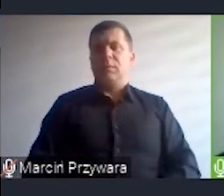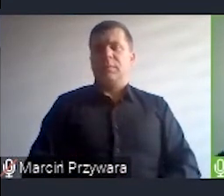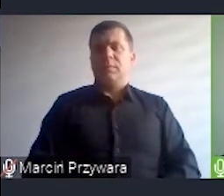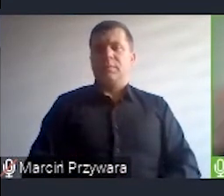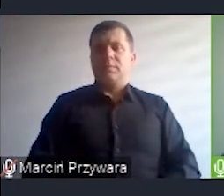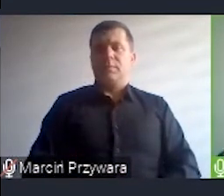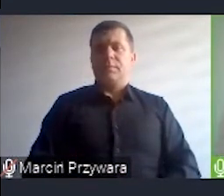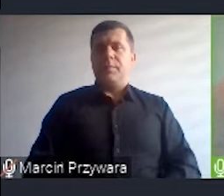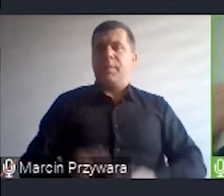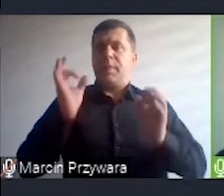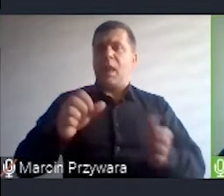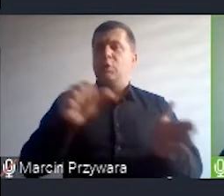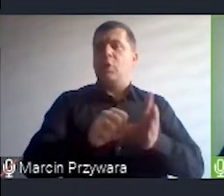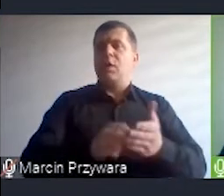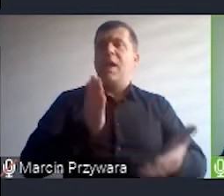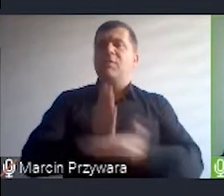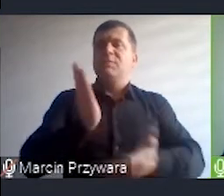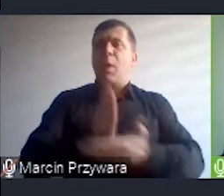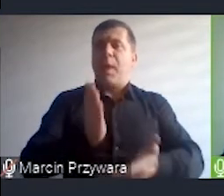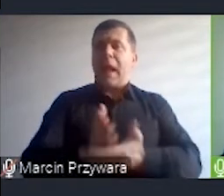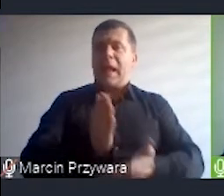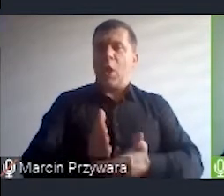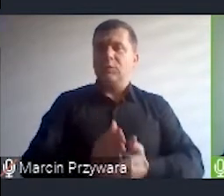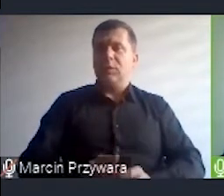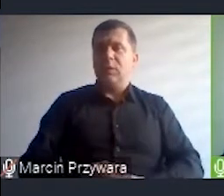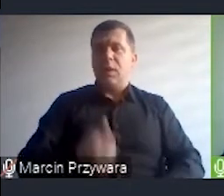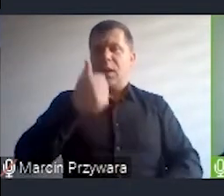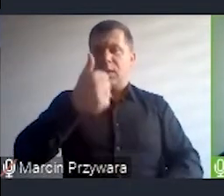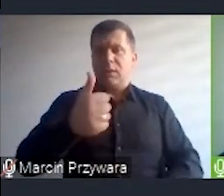Teraz te środki wspomagające, czyli 1 B.